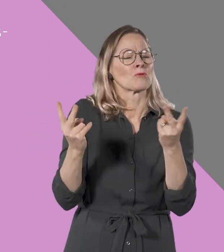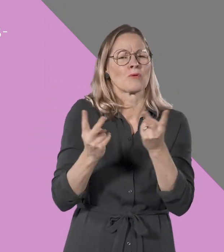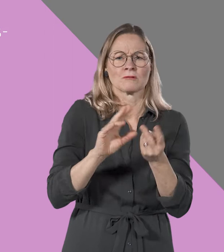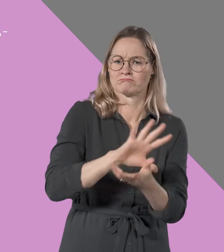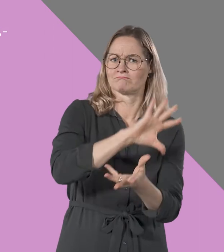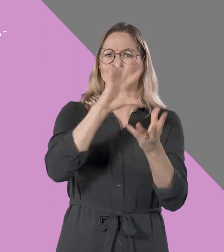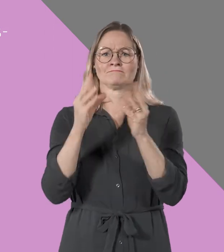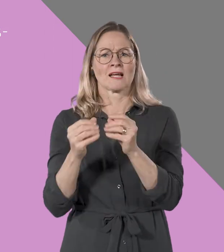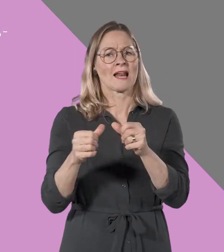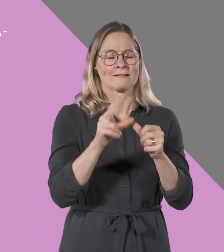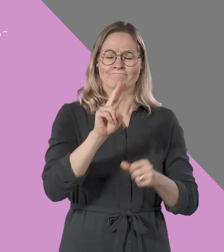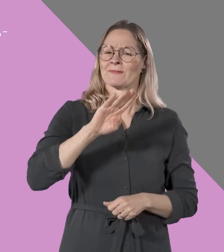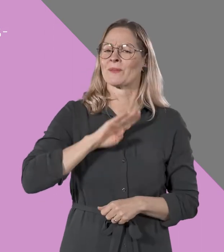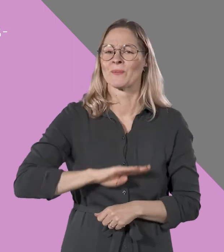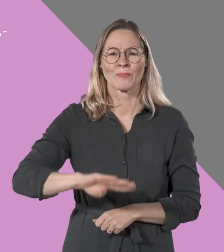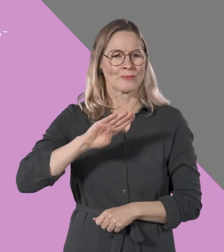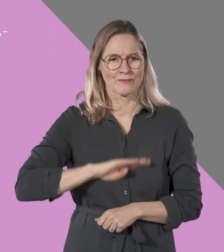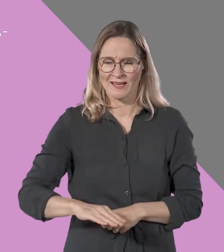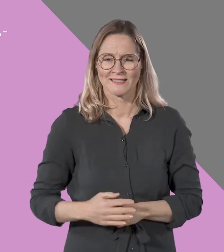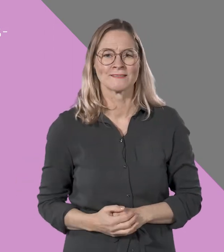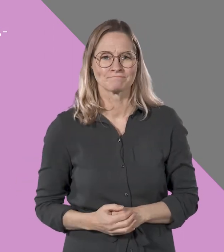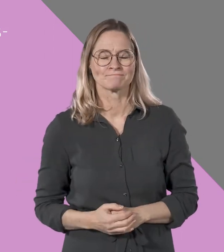Liitto on kuitenkin kokonaisuudessaan tyytyväinen jakoehdotukseen.